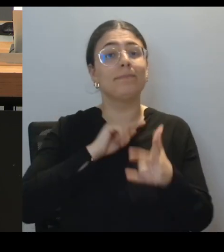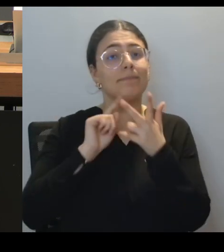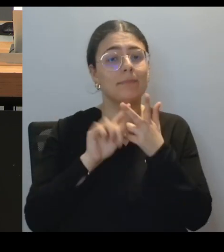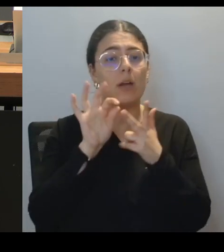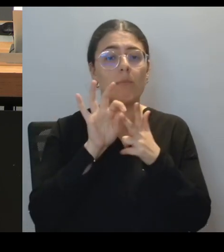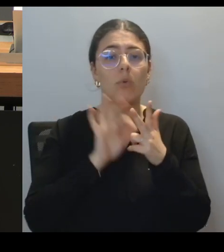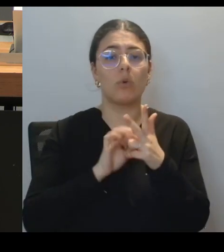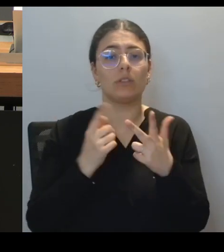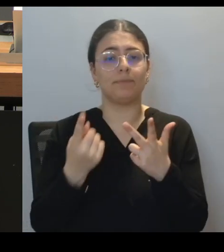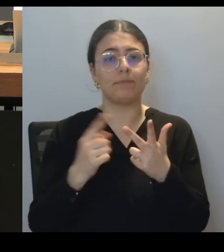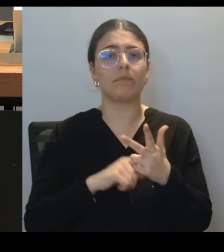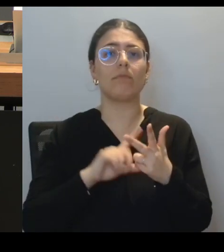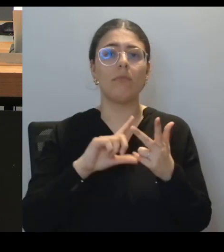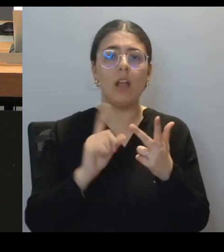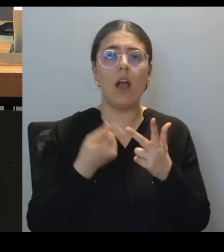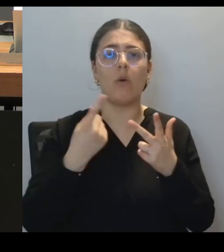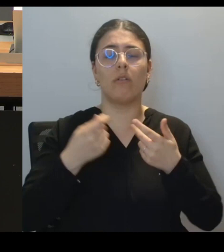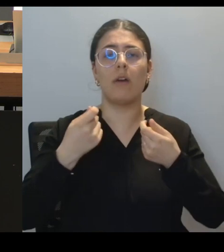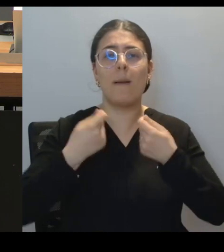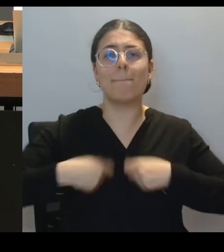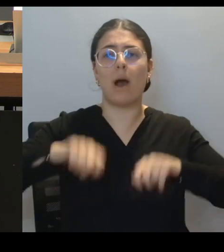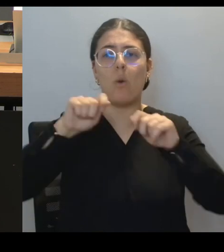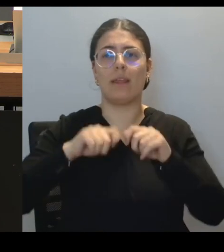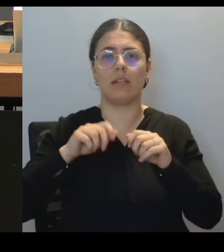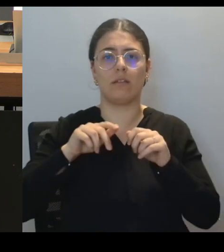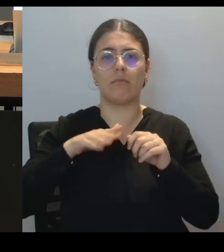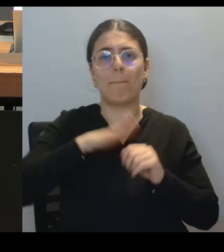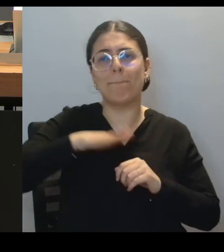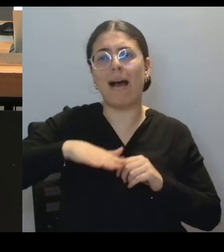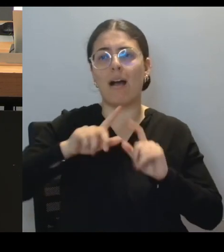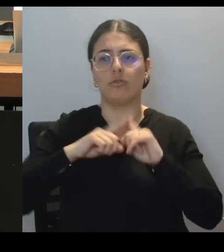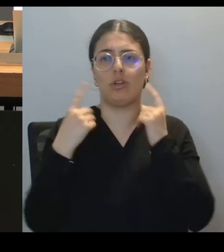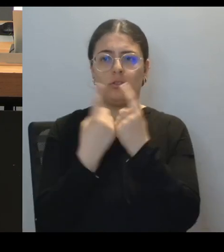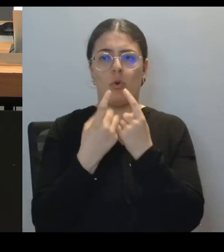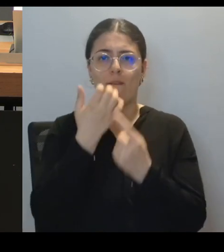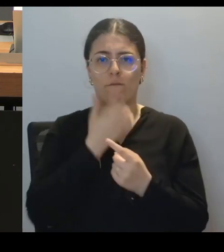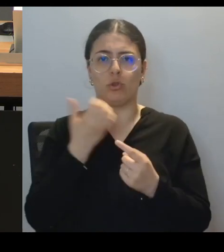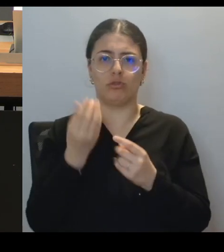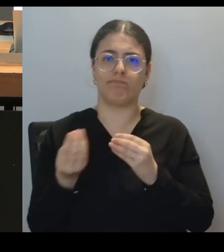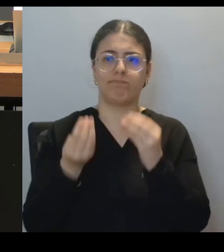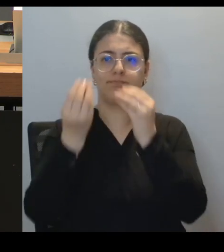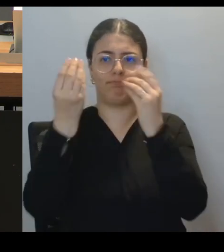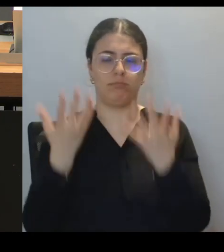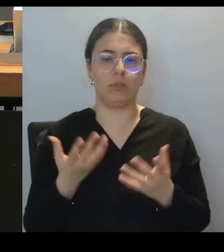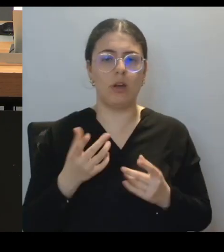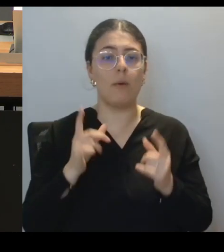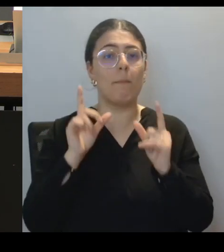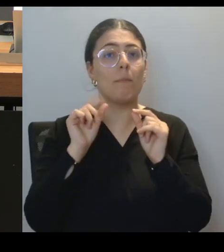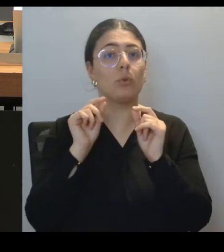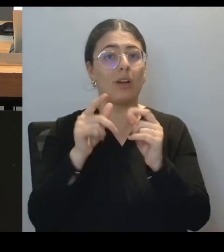Das bedeutet, dass der ohnehin schon rare Raum auf den Straßen noch weiter eingeengt wird. Für Fußgänger